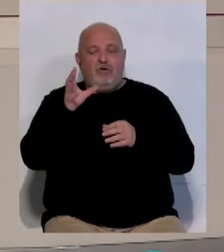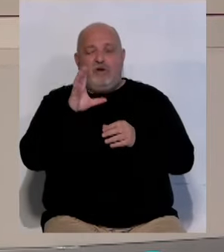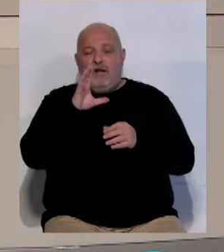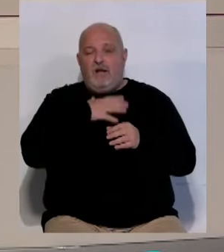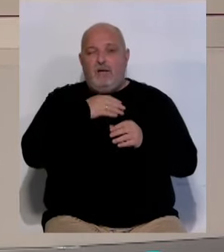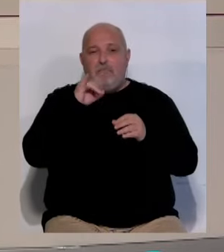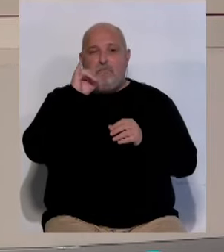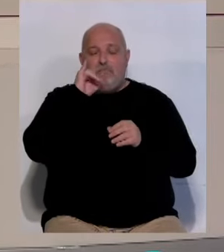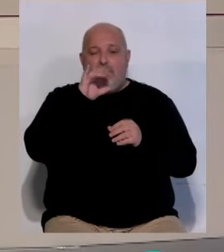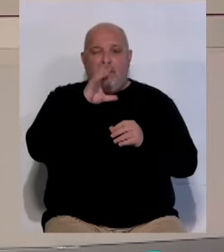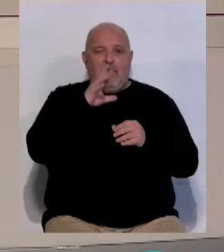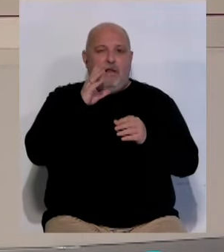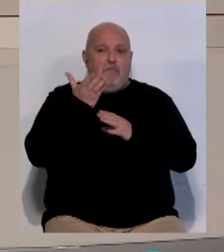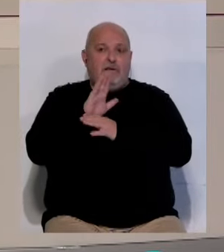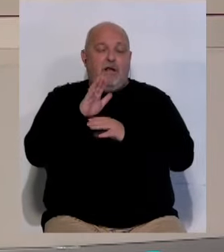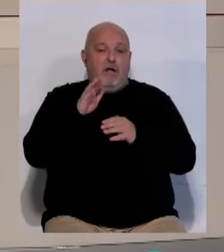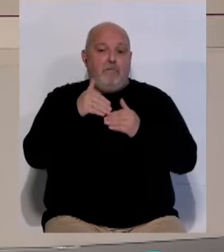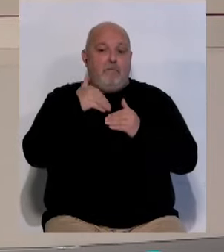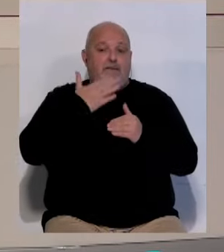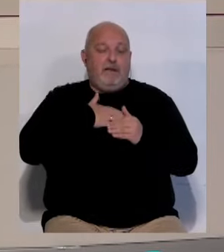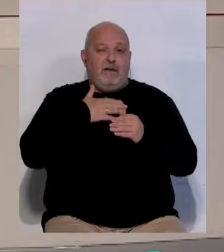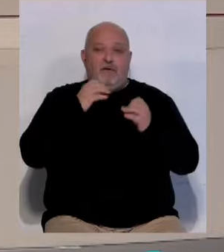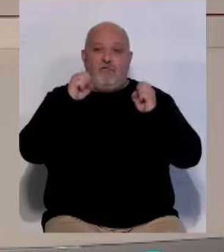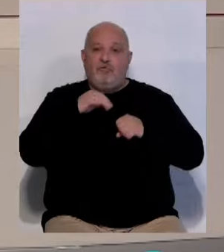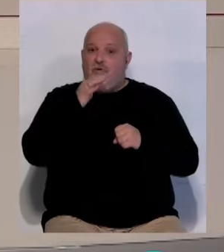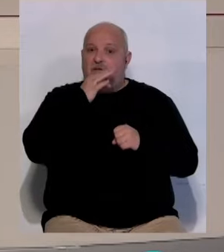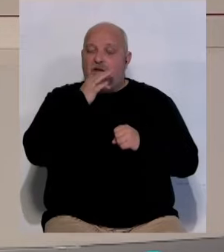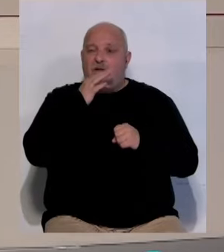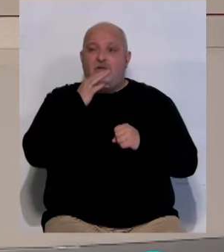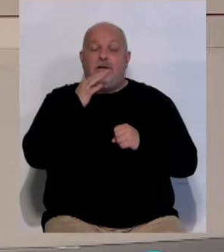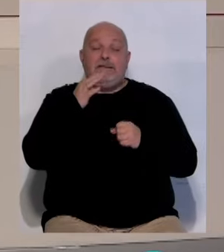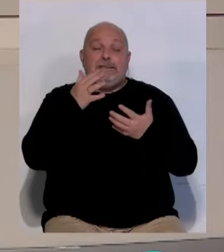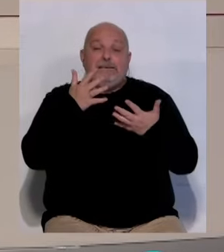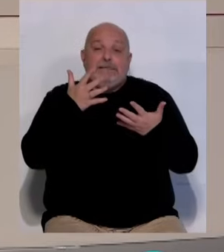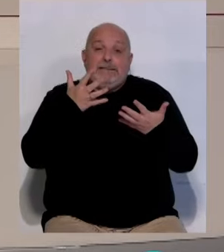van a ser presentados en el día de de mañana no está confirmado pero por descarte si no es